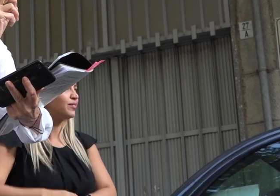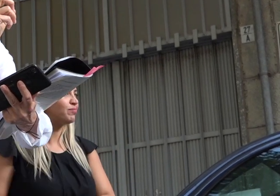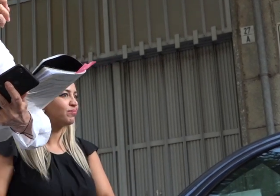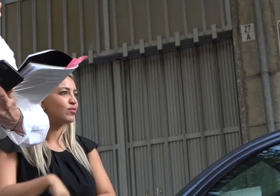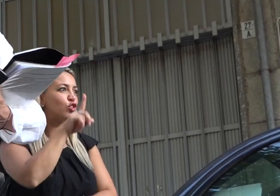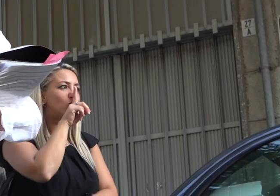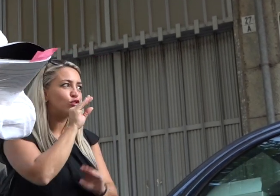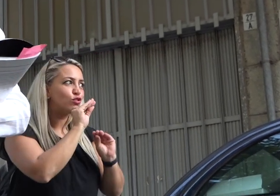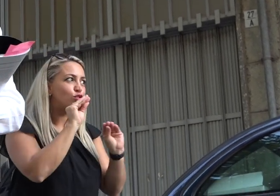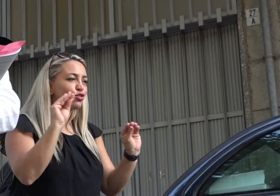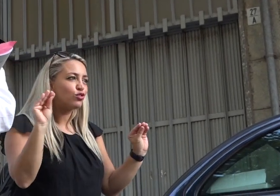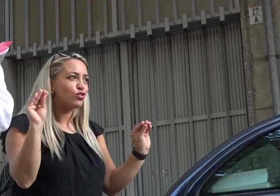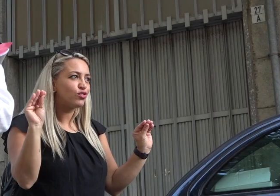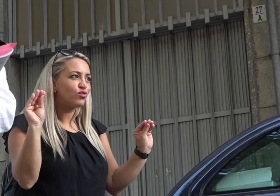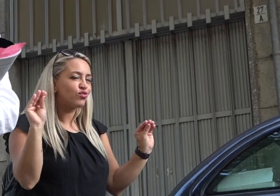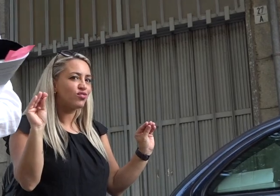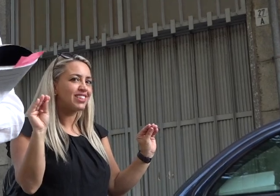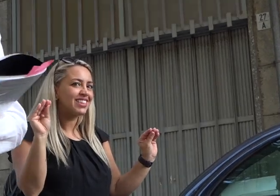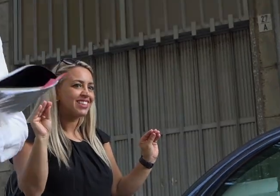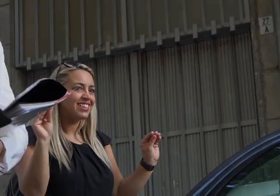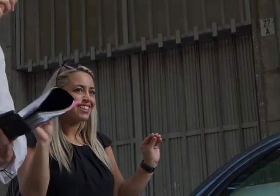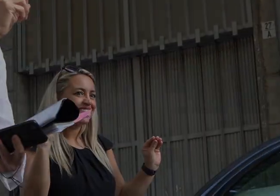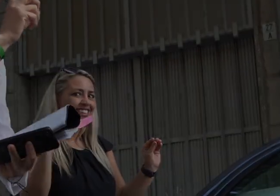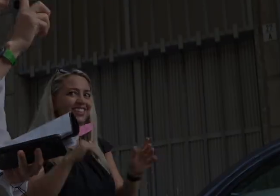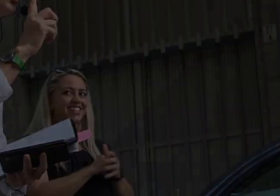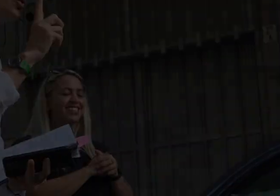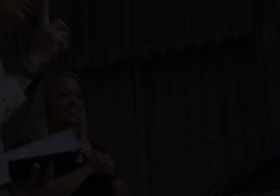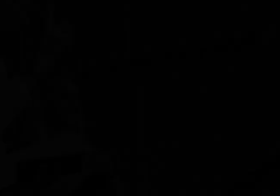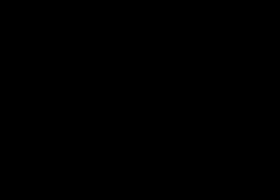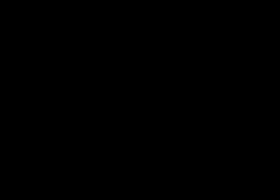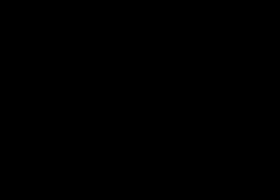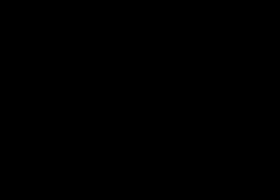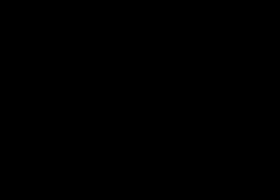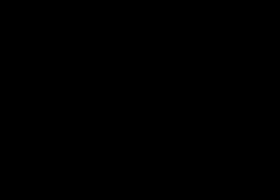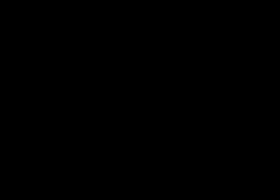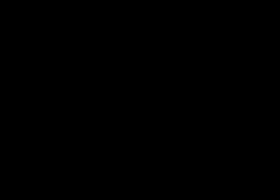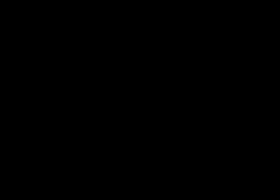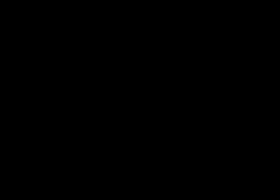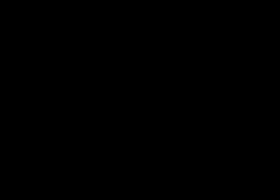Shhh, shhh...